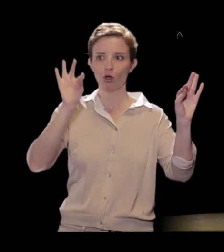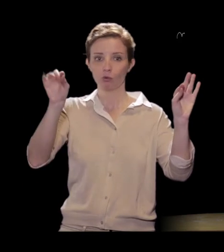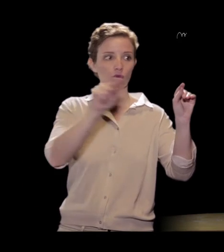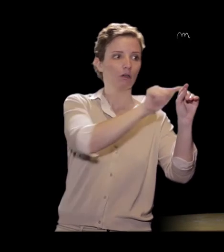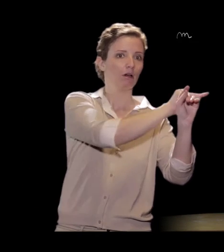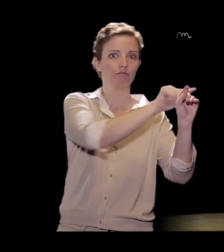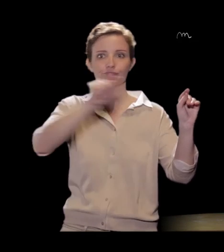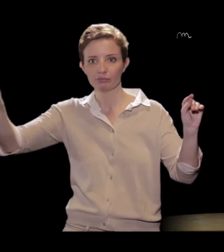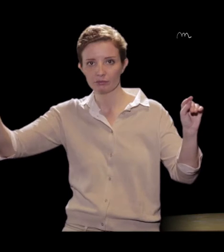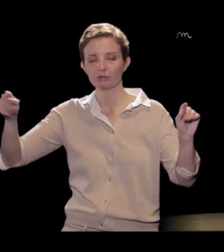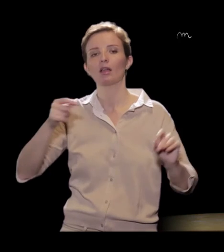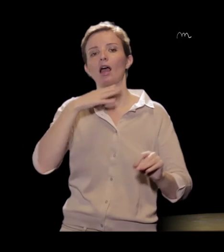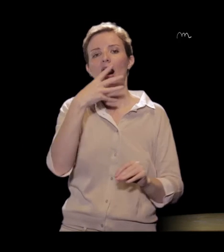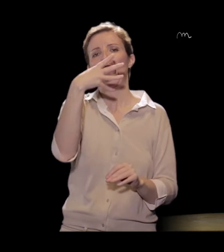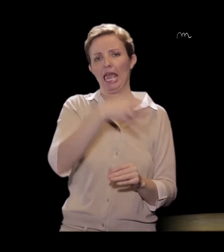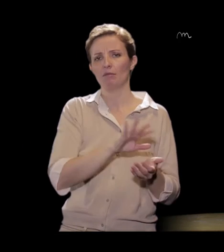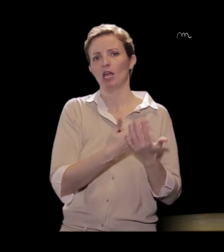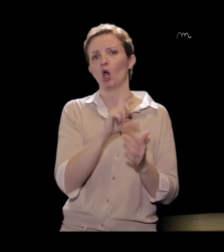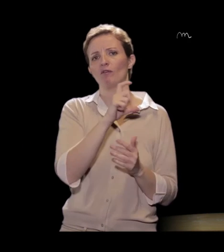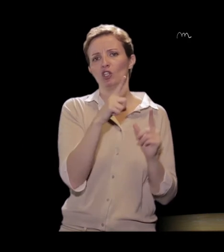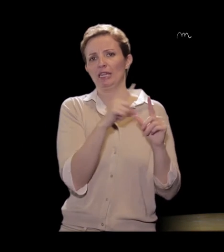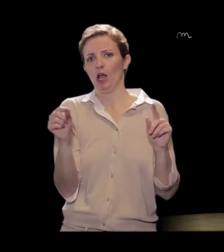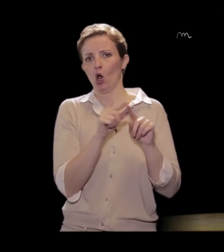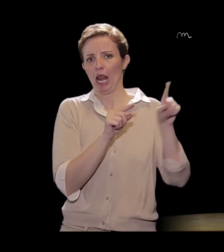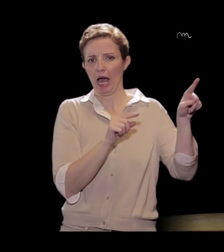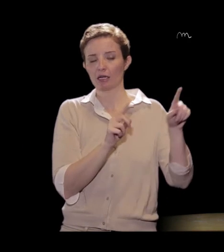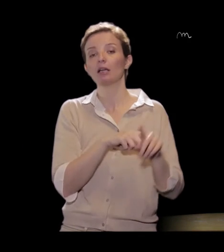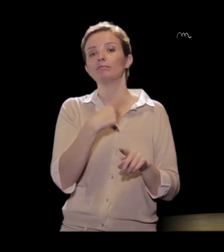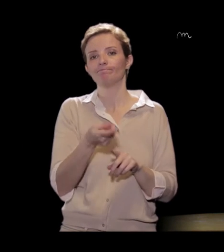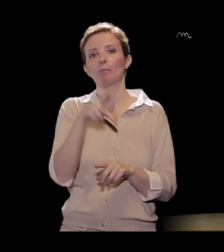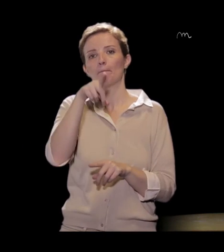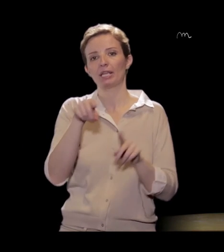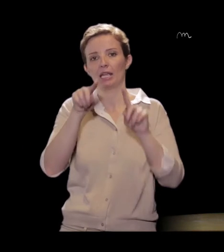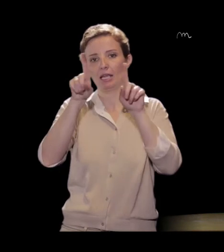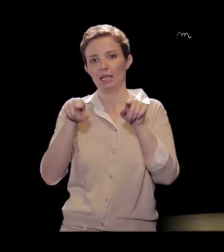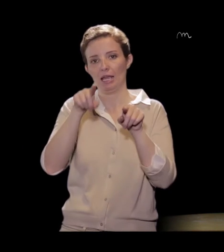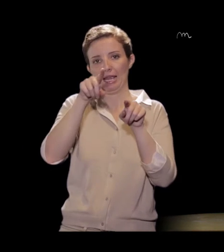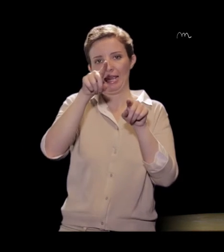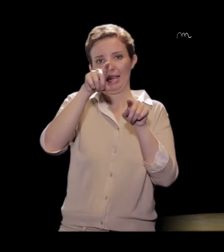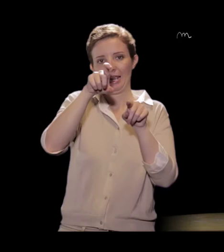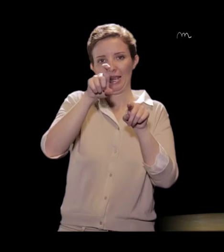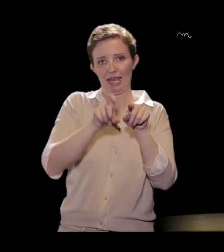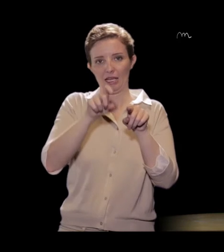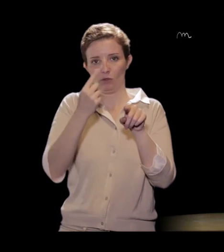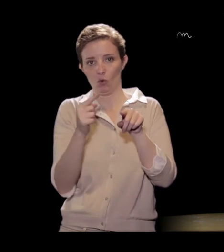Indichiamo con m il coefficiente come abbiamo già fatto. P ha queste coordinate